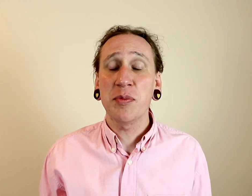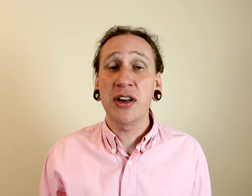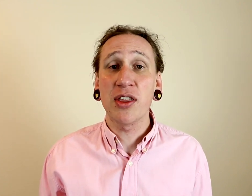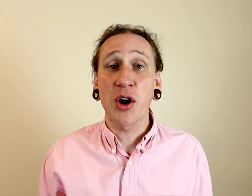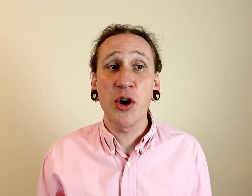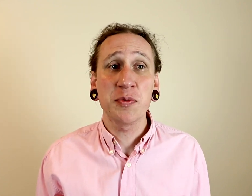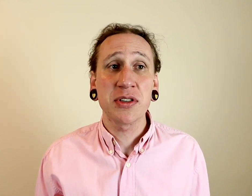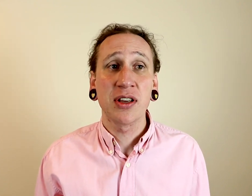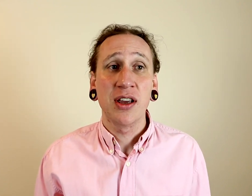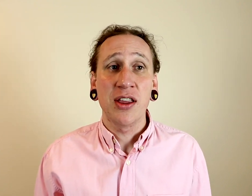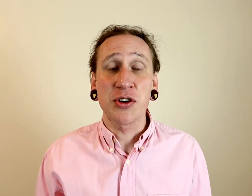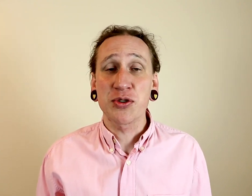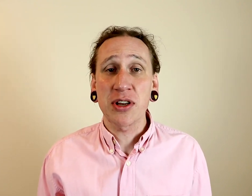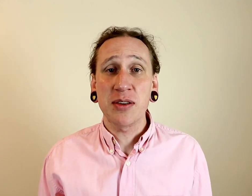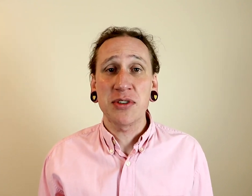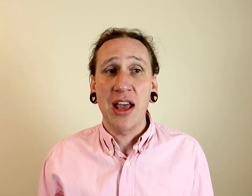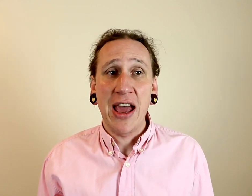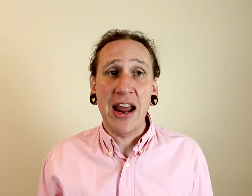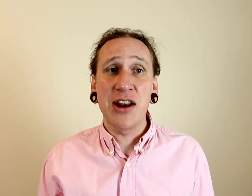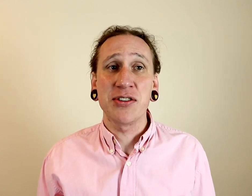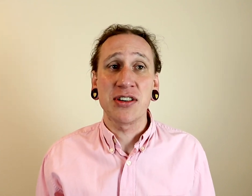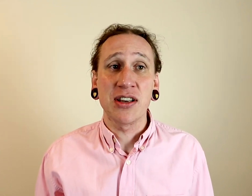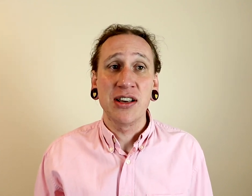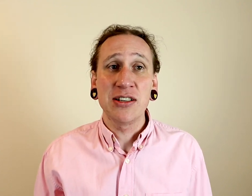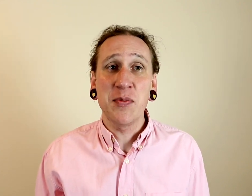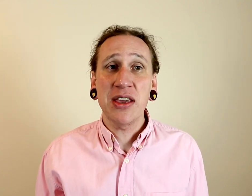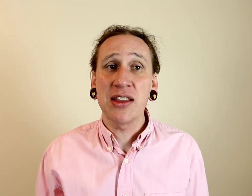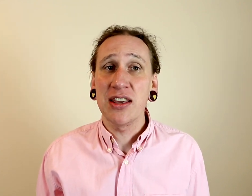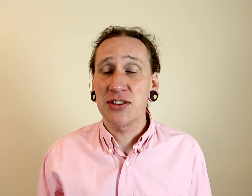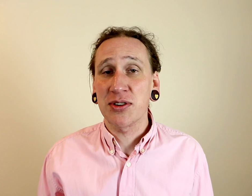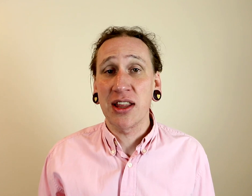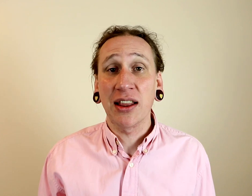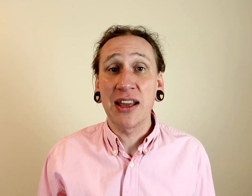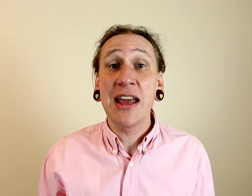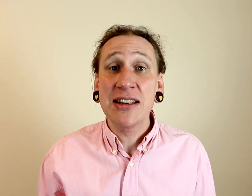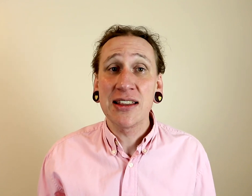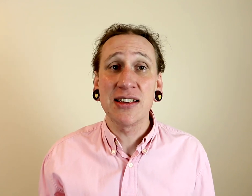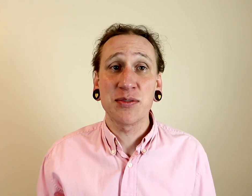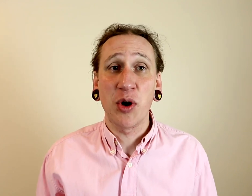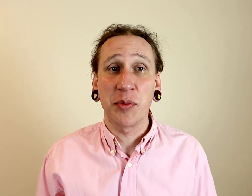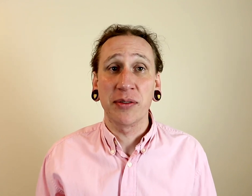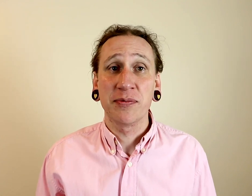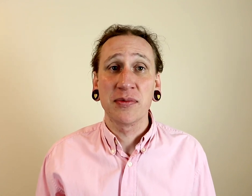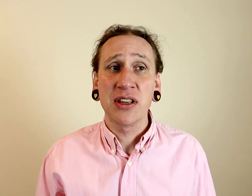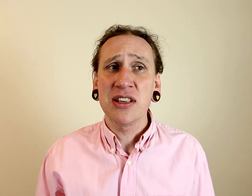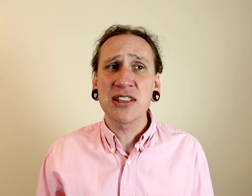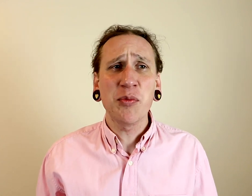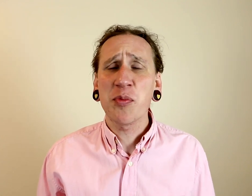que aportaron sus esperanzas, sus sueños, y energía para hacer la historia que condujo a este momento.